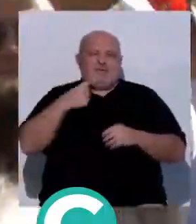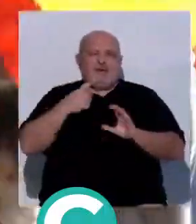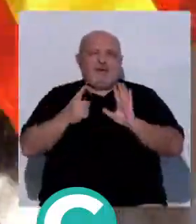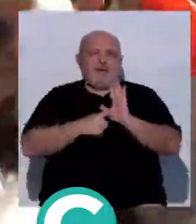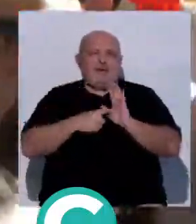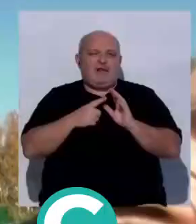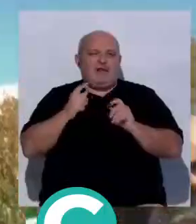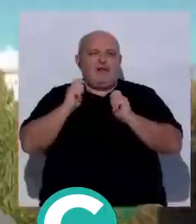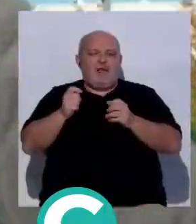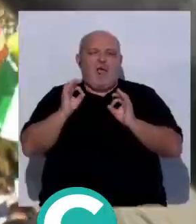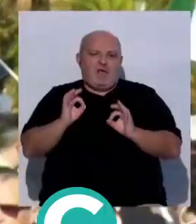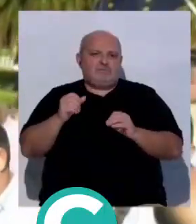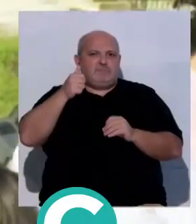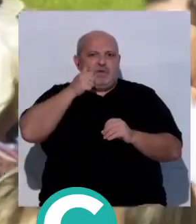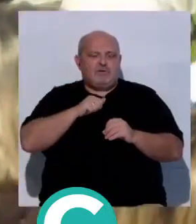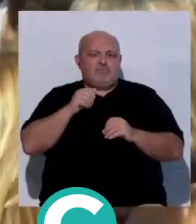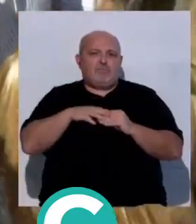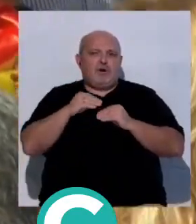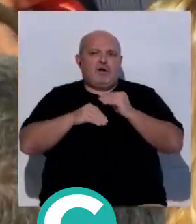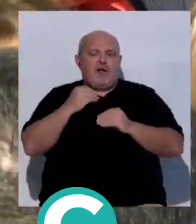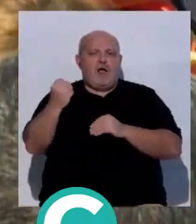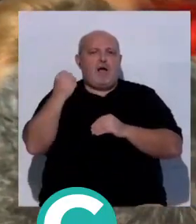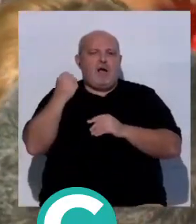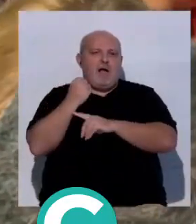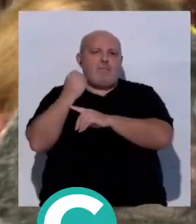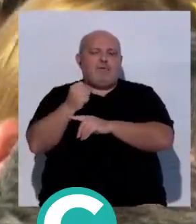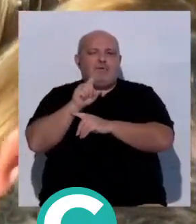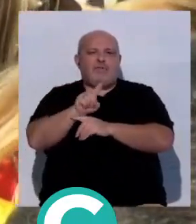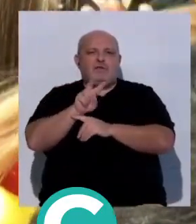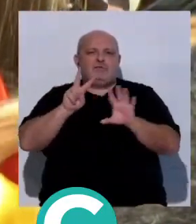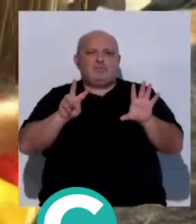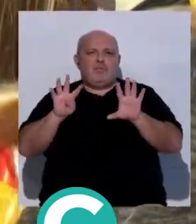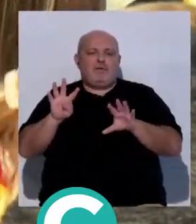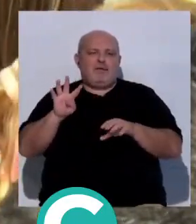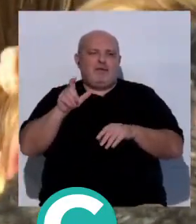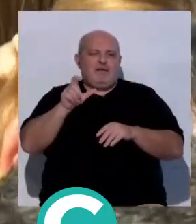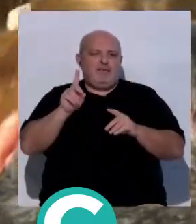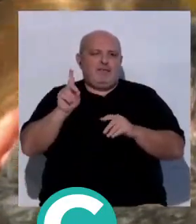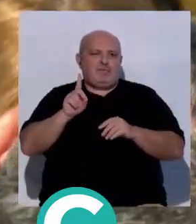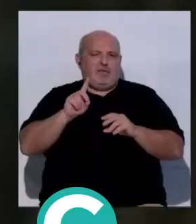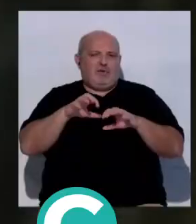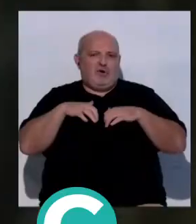investidura de Pedro Sánchez ya que tiene el apoyo de 179 diputados en el congreso lo que